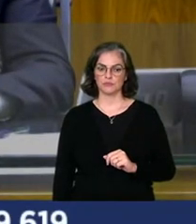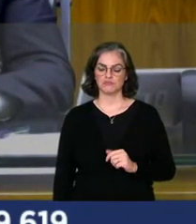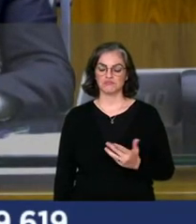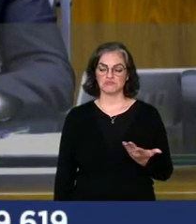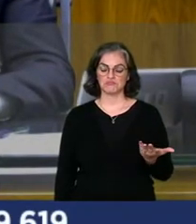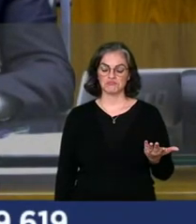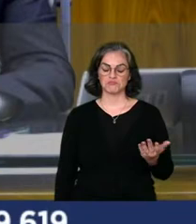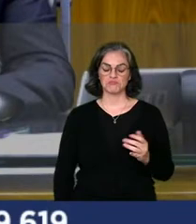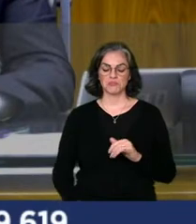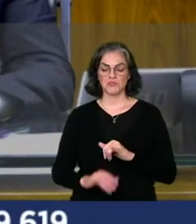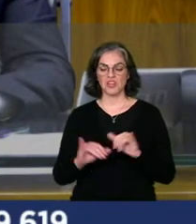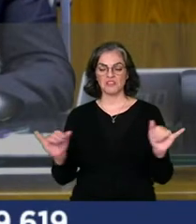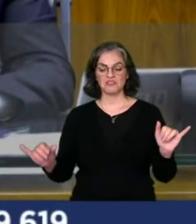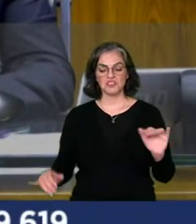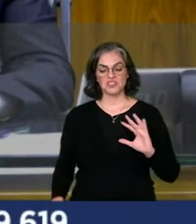RIO. SÓ PARA COMUNICAR A TODOS OS LÍDERES, TODOS OS